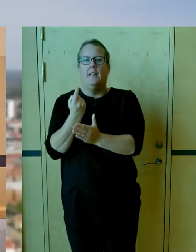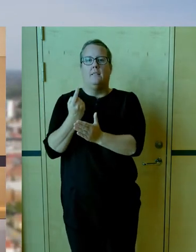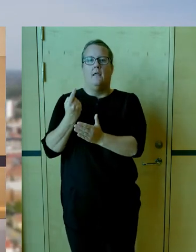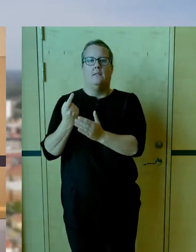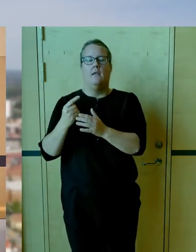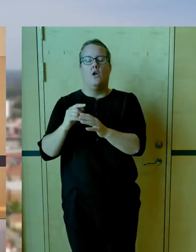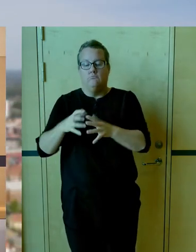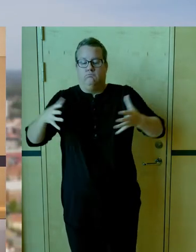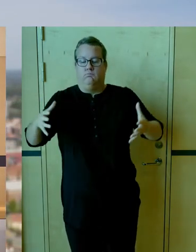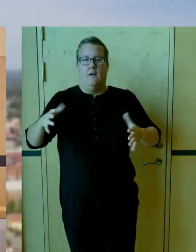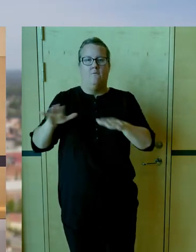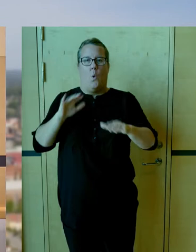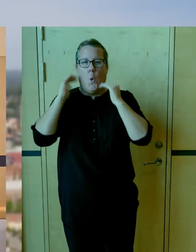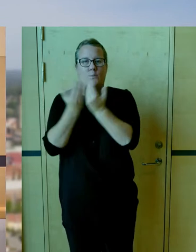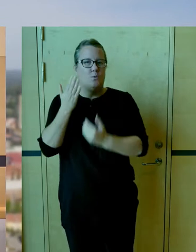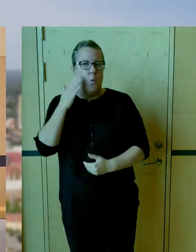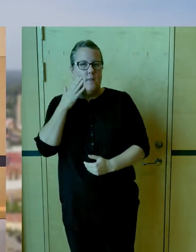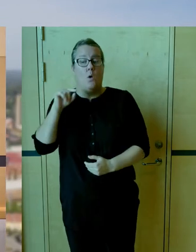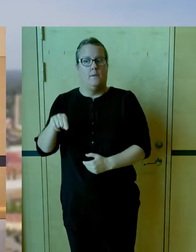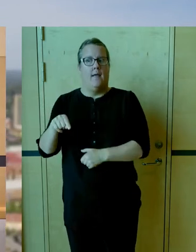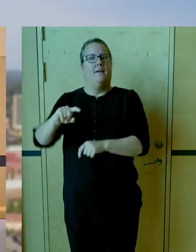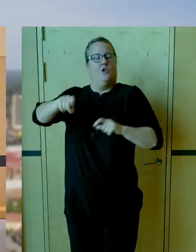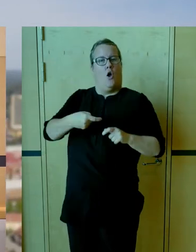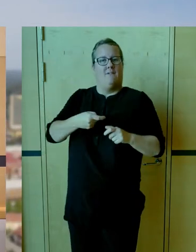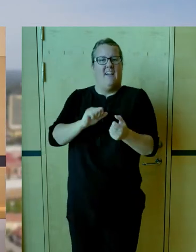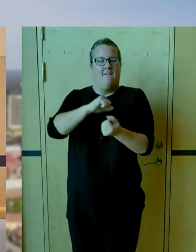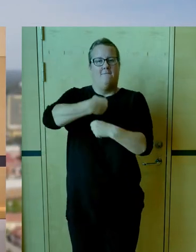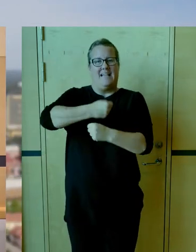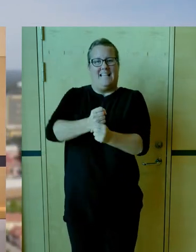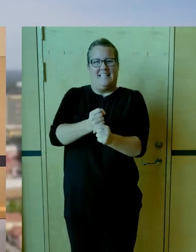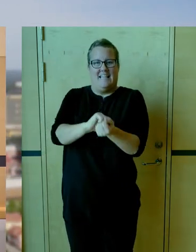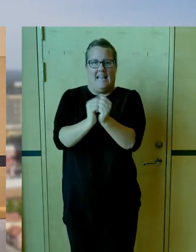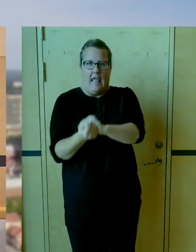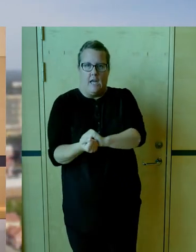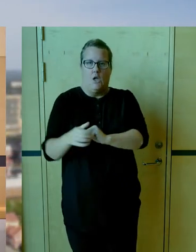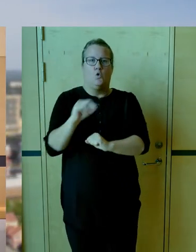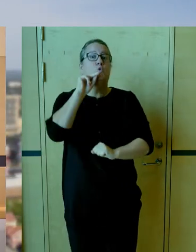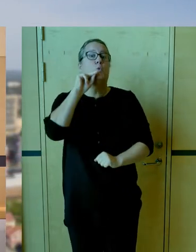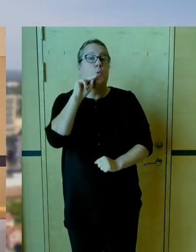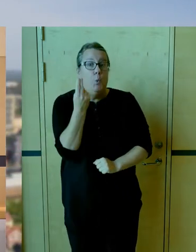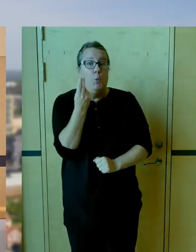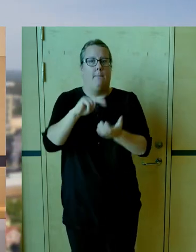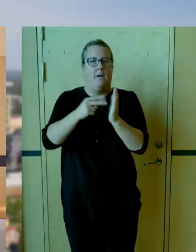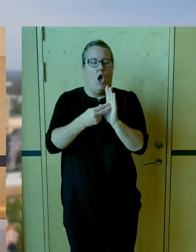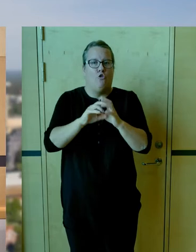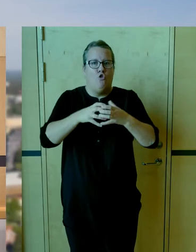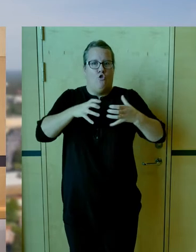Detta ställer krav på en fastighetsreglering Där nuvarande fastighet utökas Samt att en tredje beslutspunkt läggs till